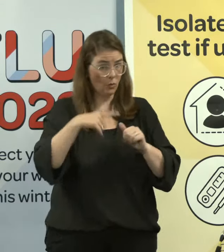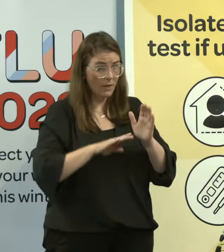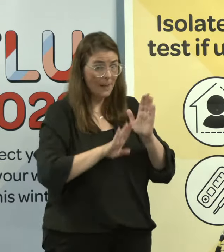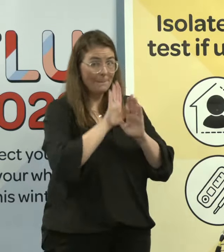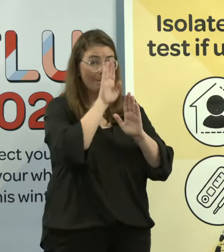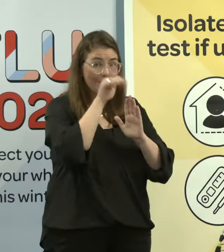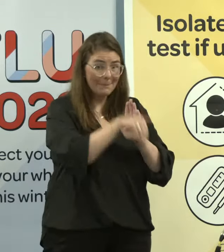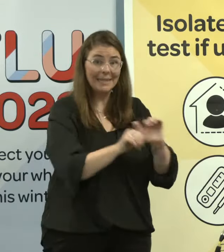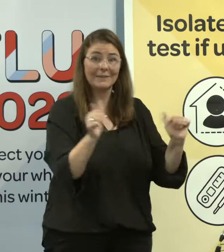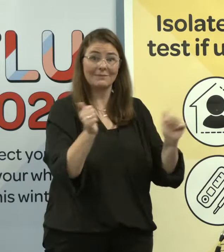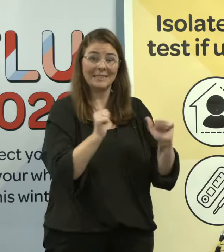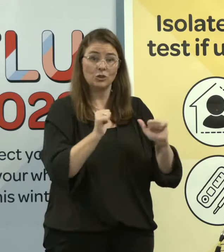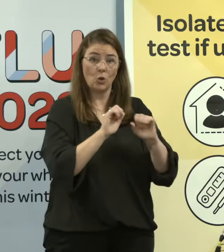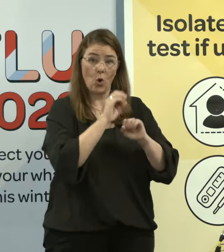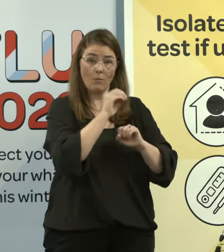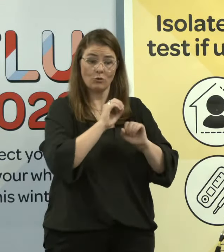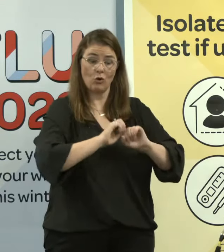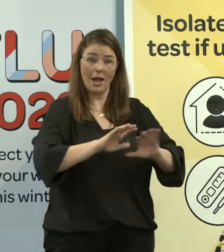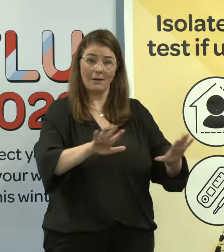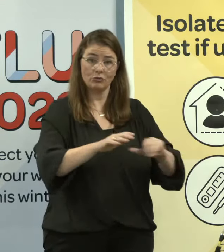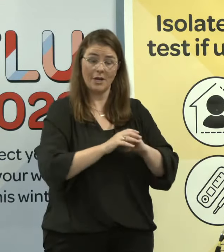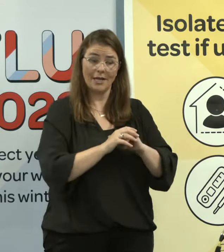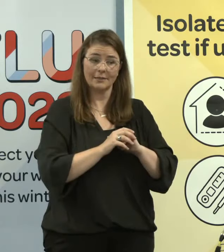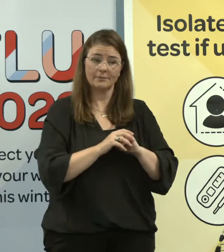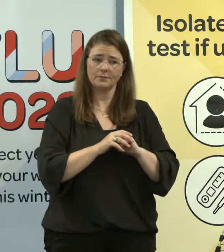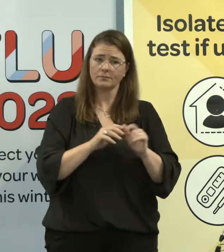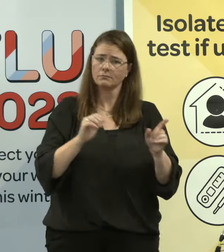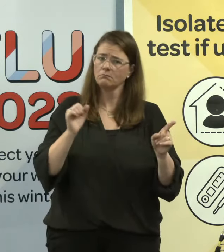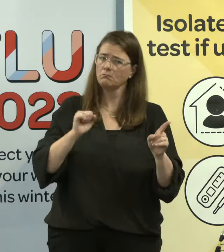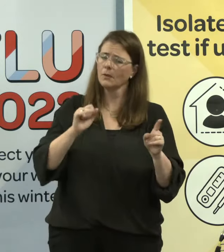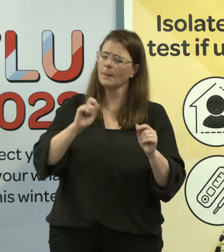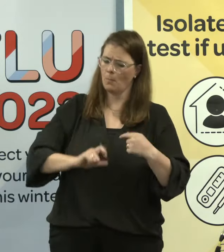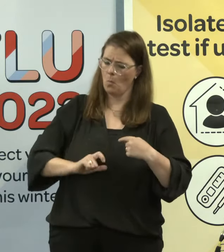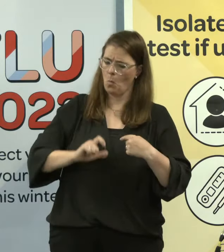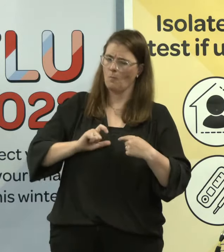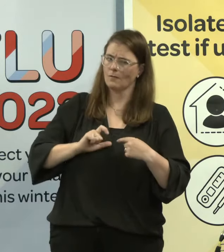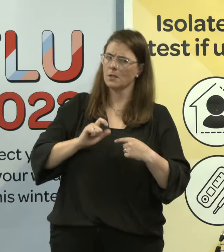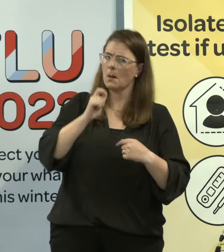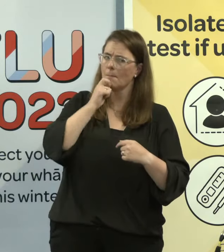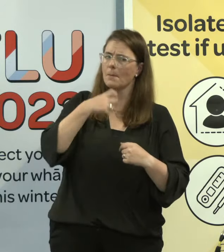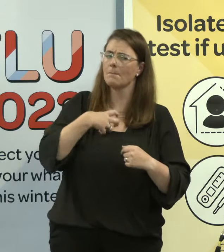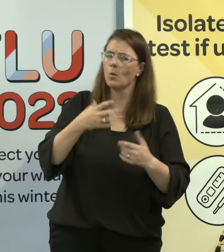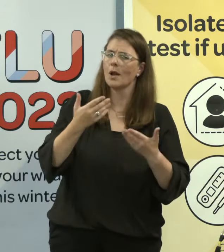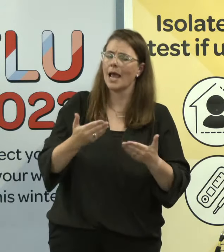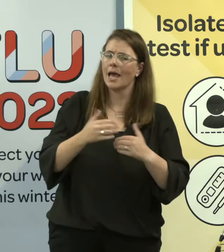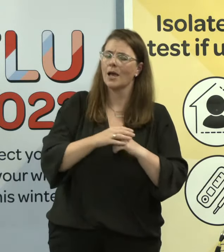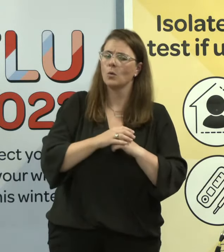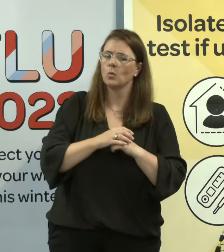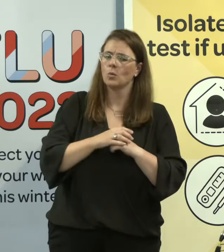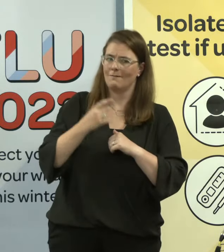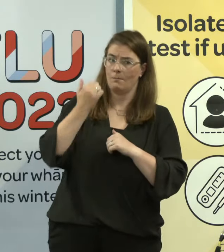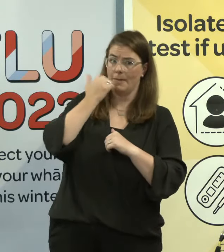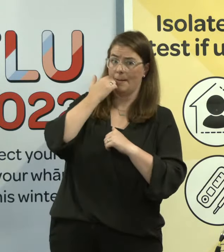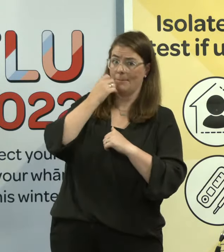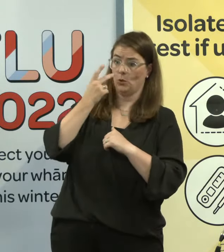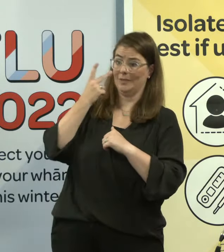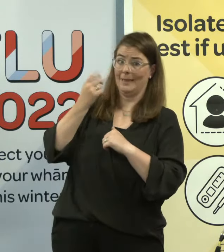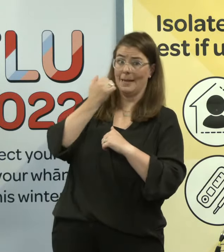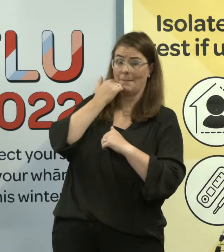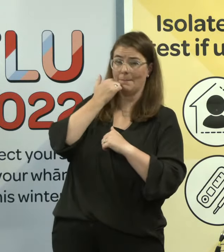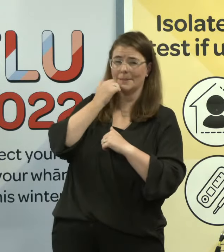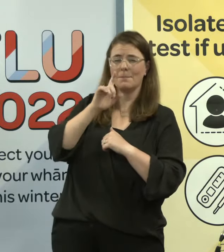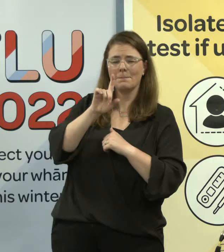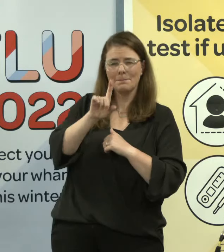penei pea hoki mai ano ki